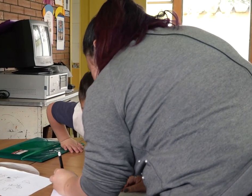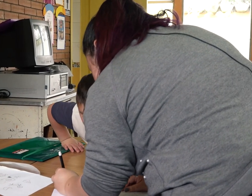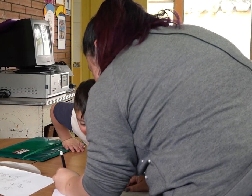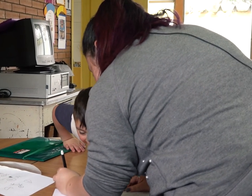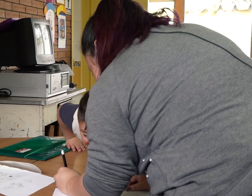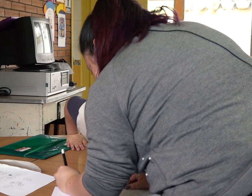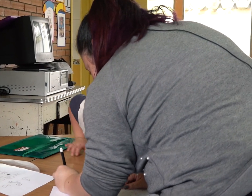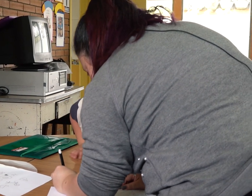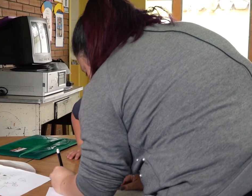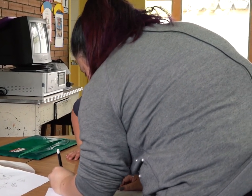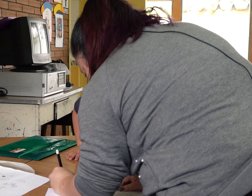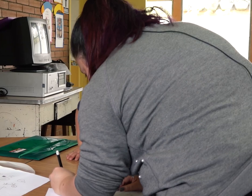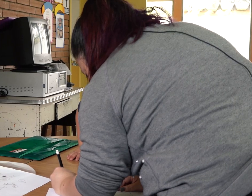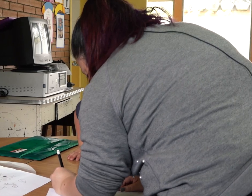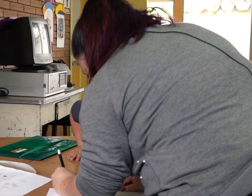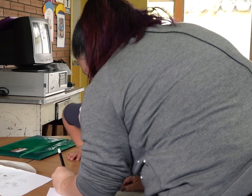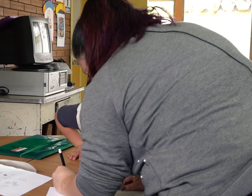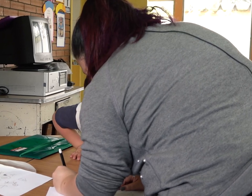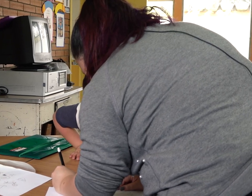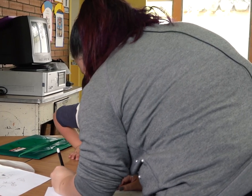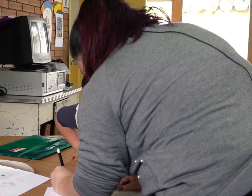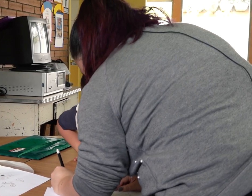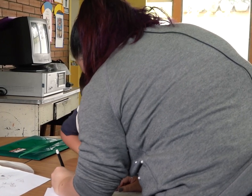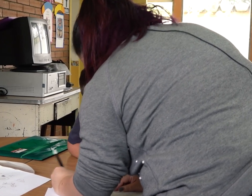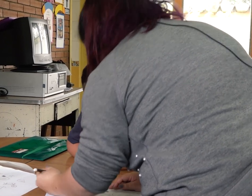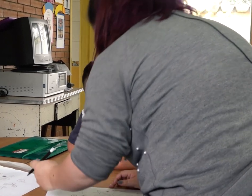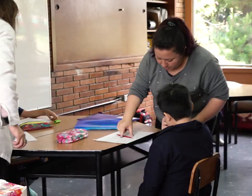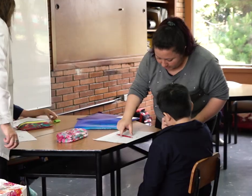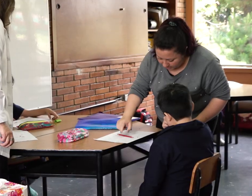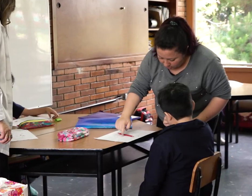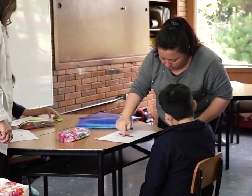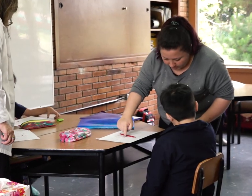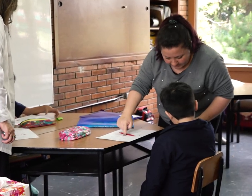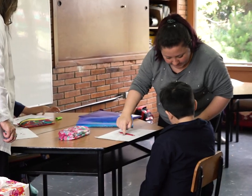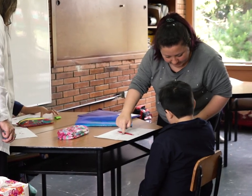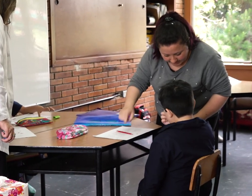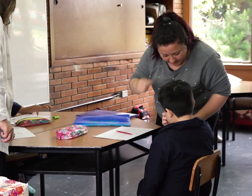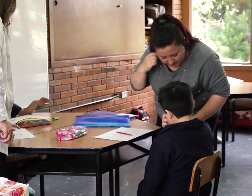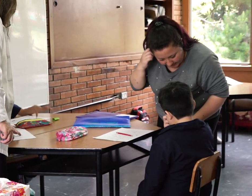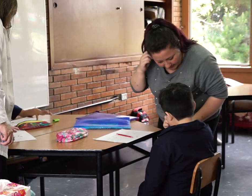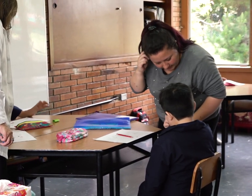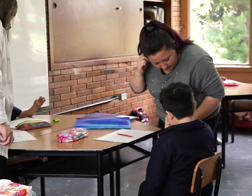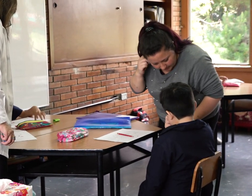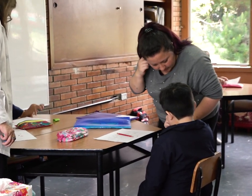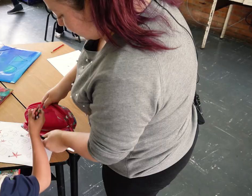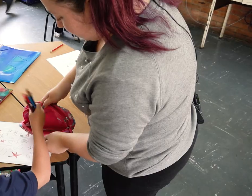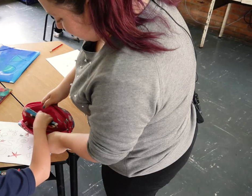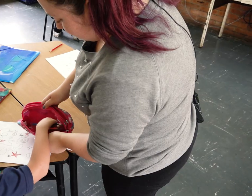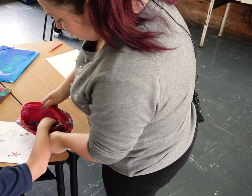M:La actividad. E:¿Colorear? M:Si, vamos a colorear. M:ya listo los colores.<